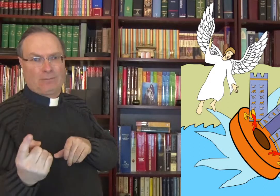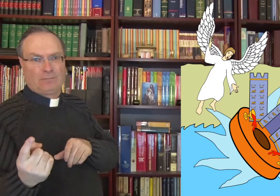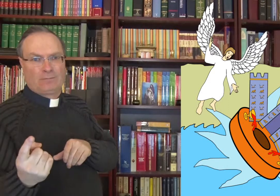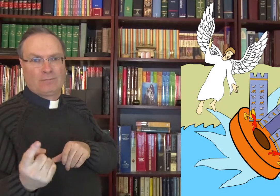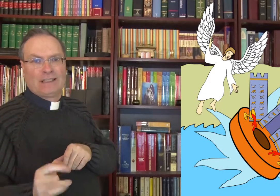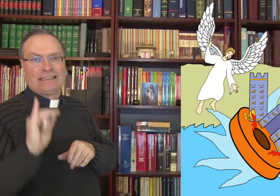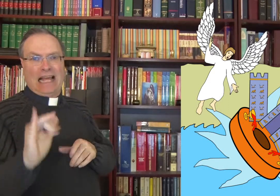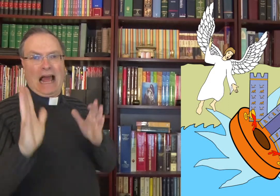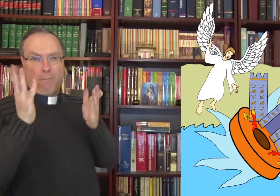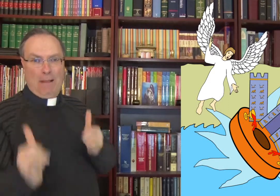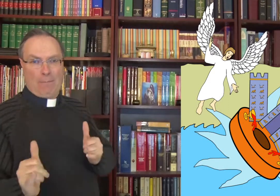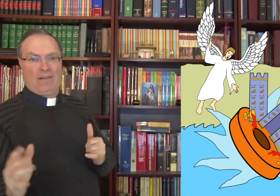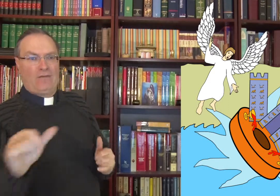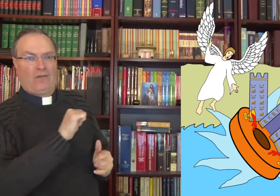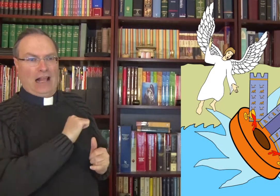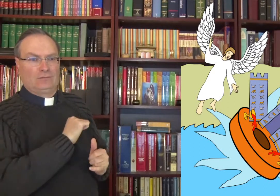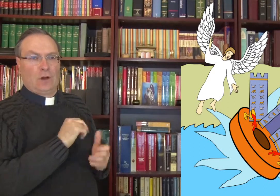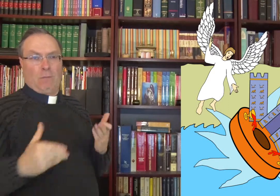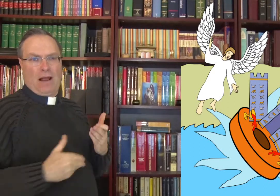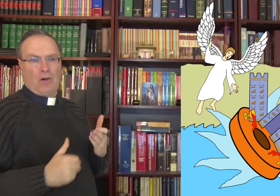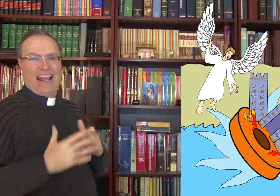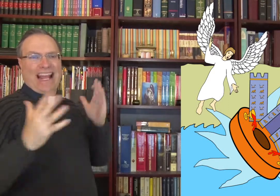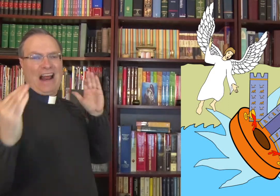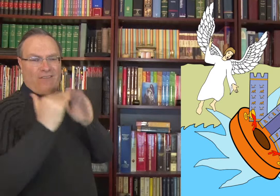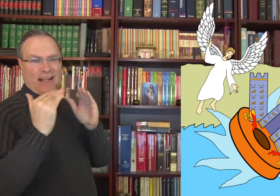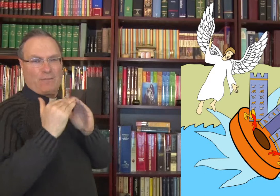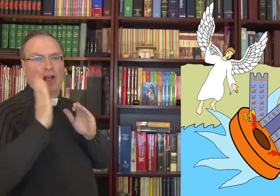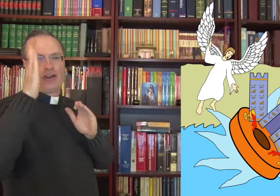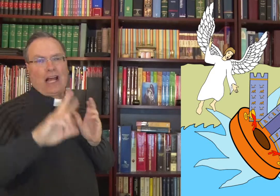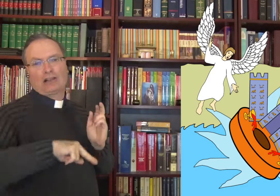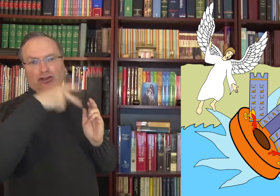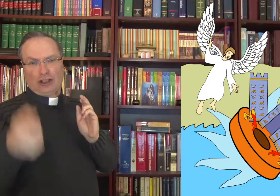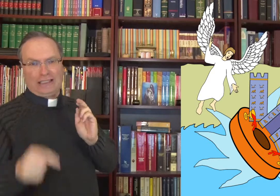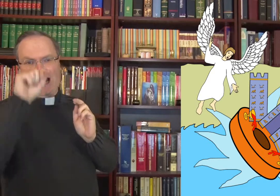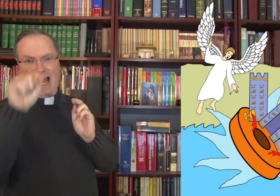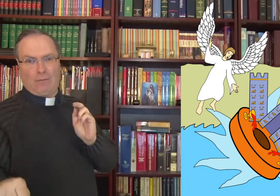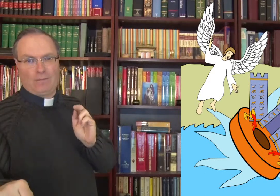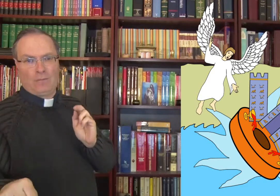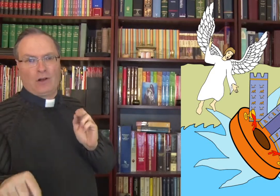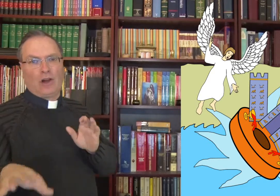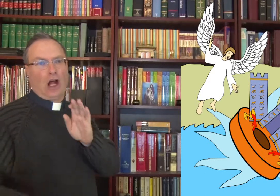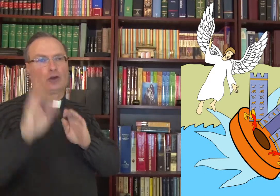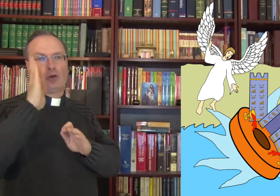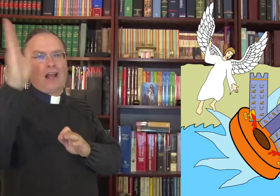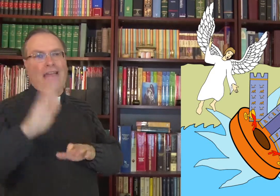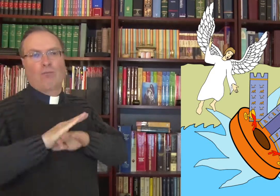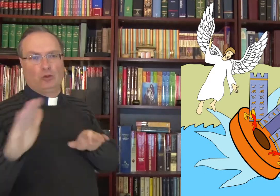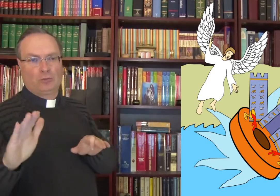«C'est avec la même violence que Babylone, la grande ville, sera jetée à bas, et on ne la retrouvera plus.